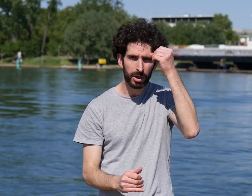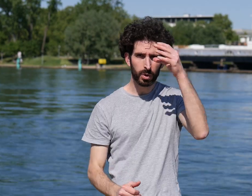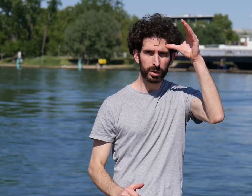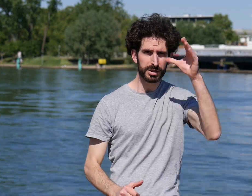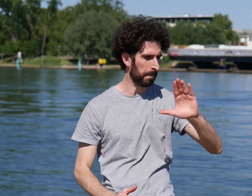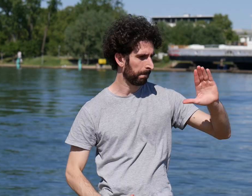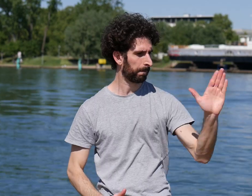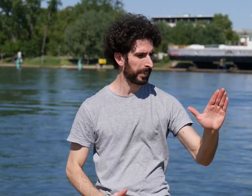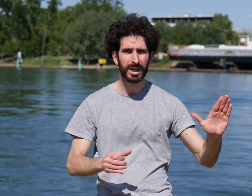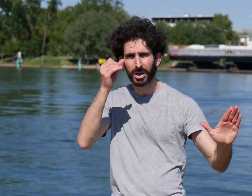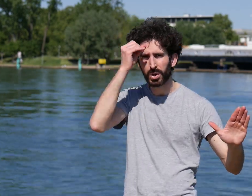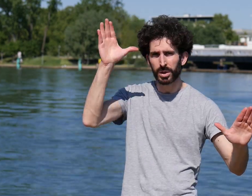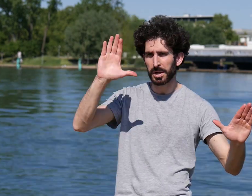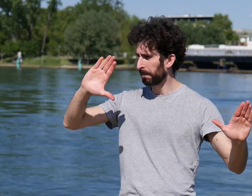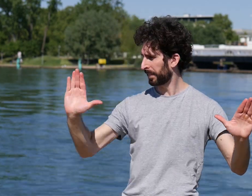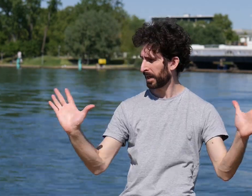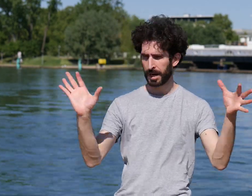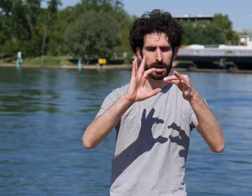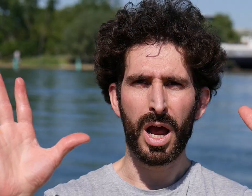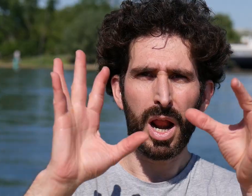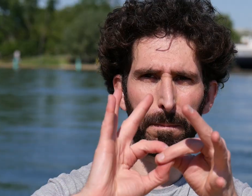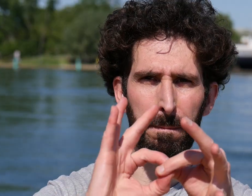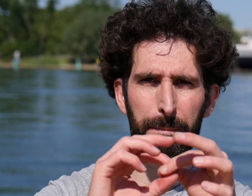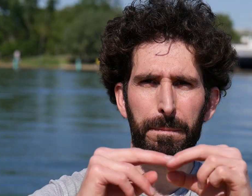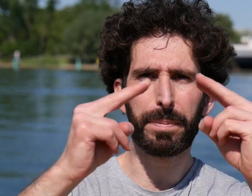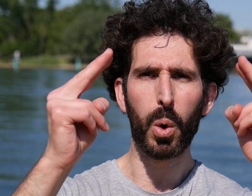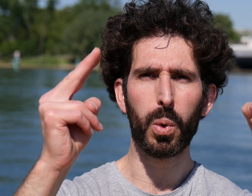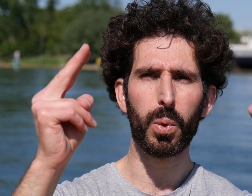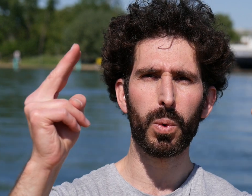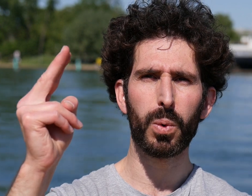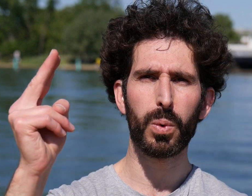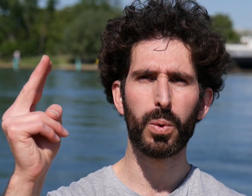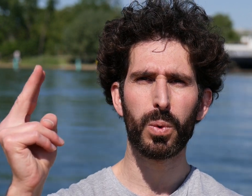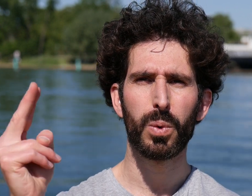les connaissances de la population, celles des savants et de créer un pont entre elles.